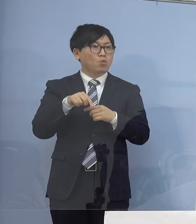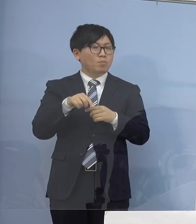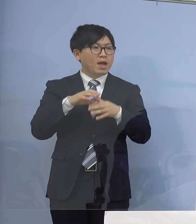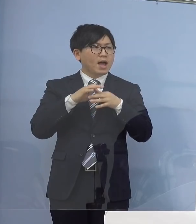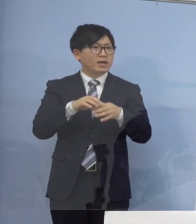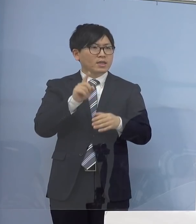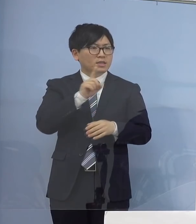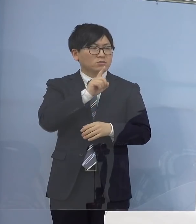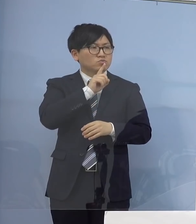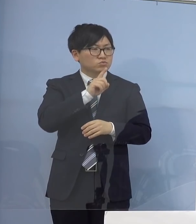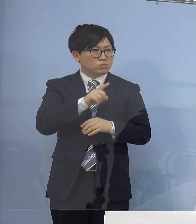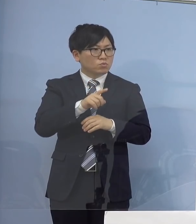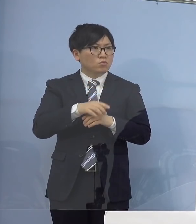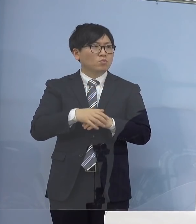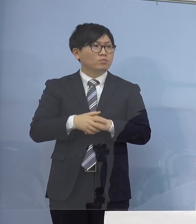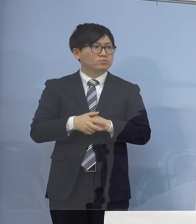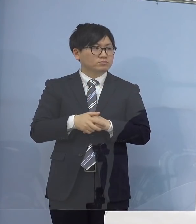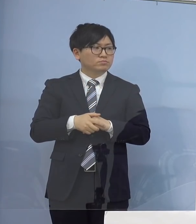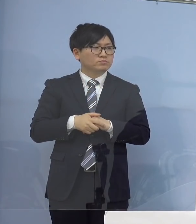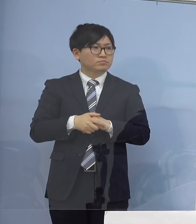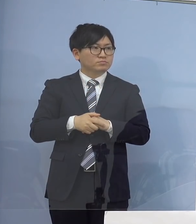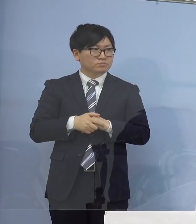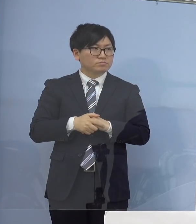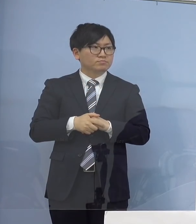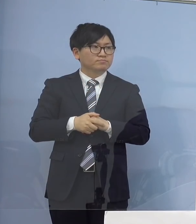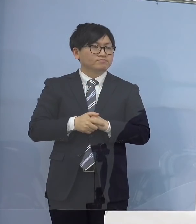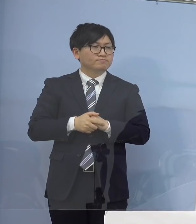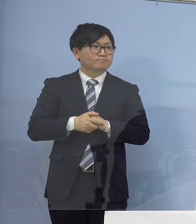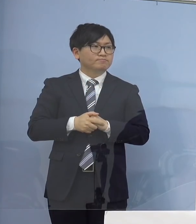ここは濃厚接触だとか色々かぶるわけなんですが